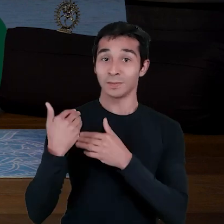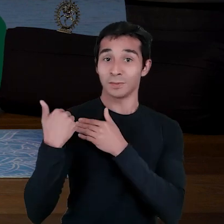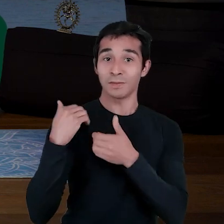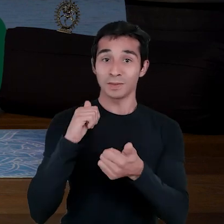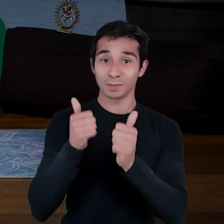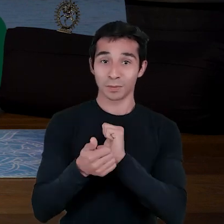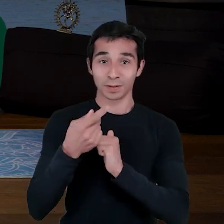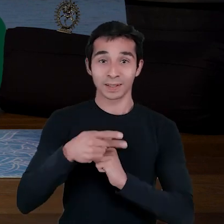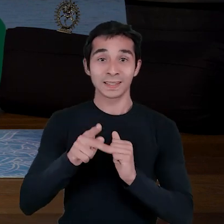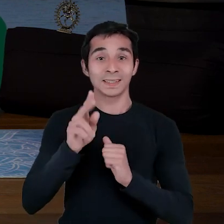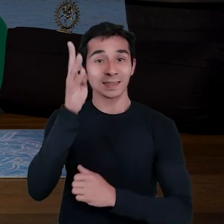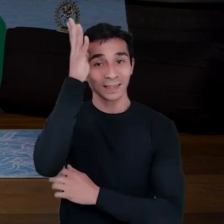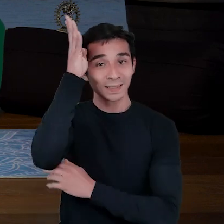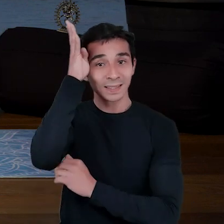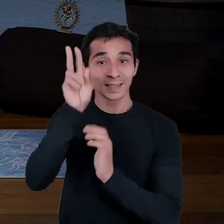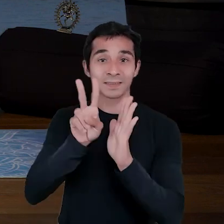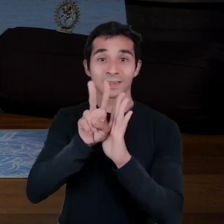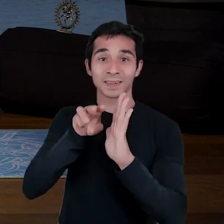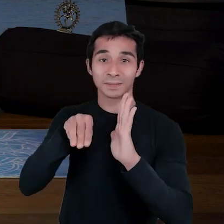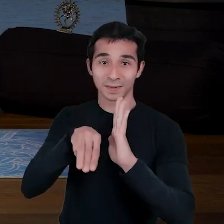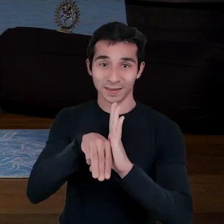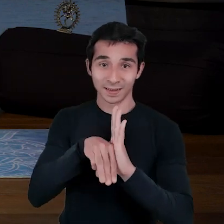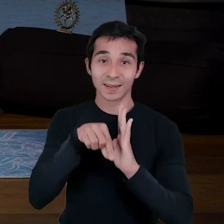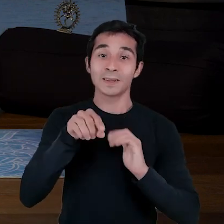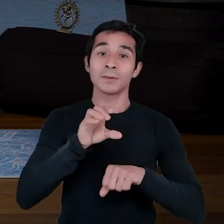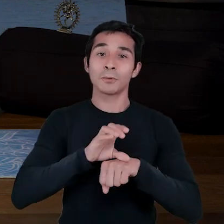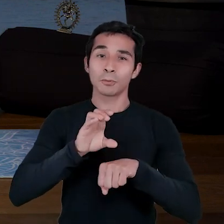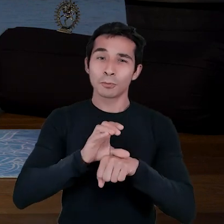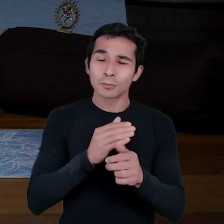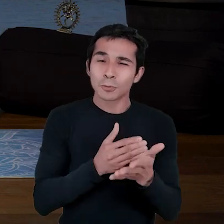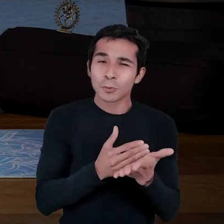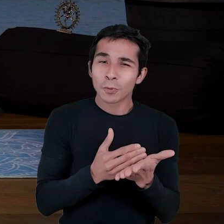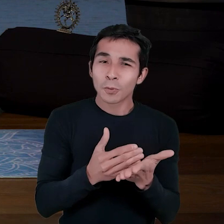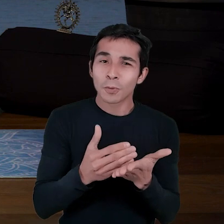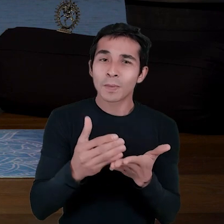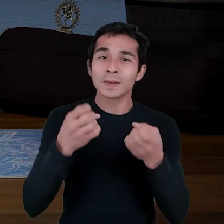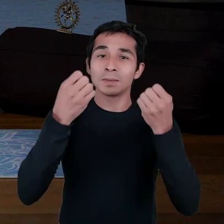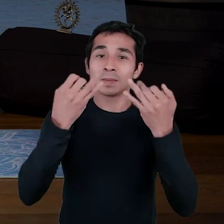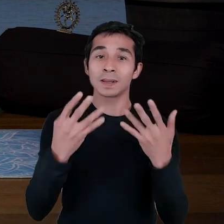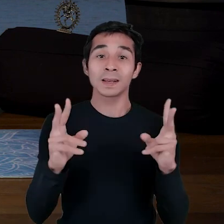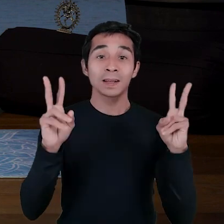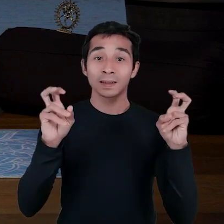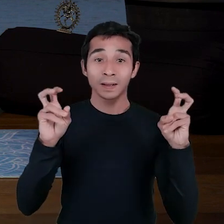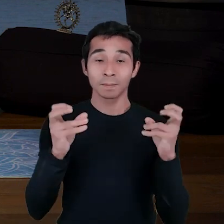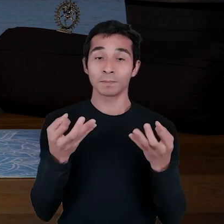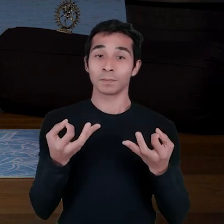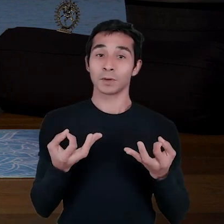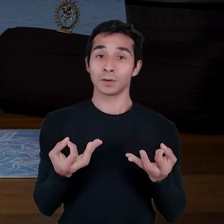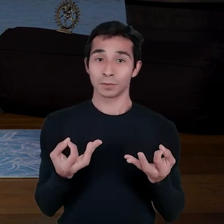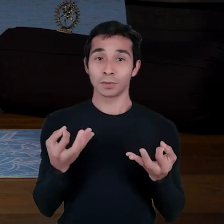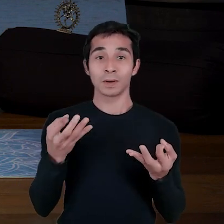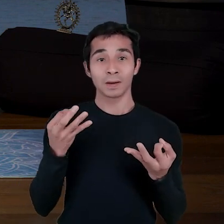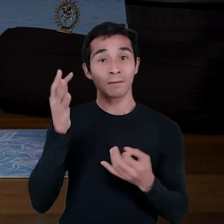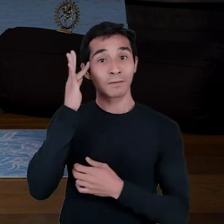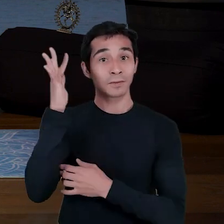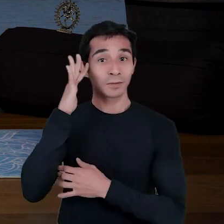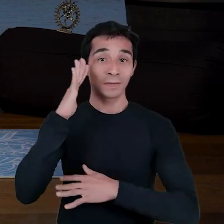e nessa primeira biblioteca do curso "Yoga: da filosofia à prática", nós vamos falar sobre o que é yoga.